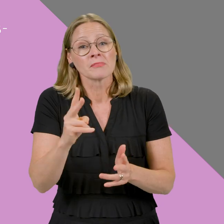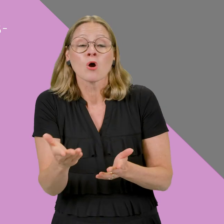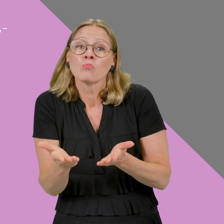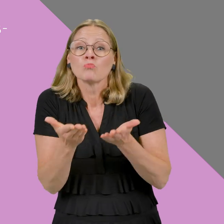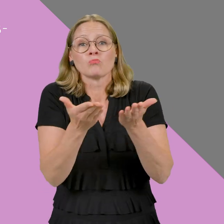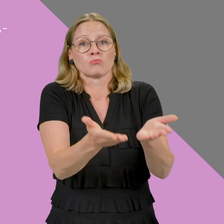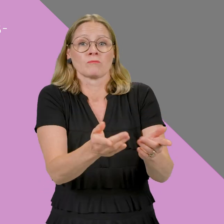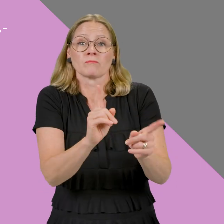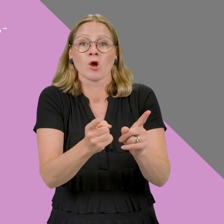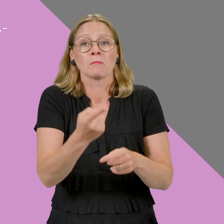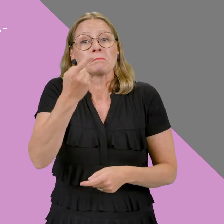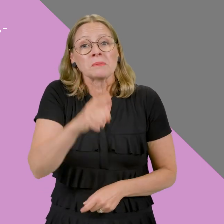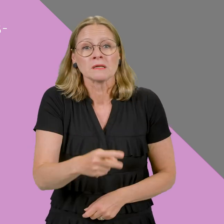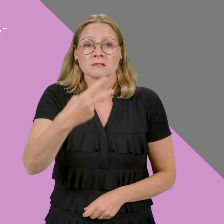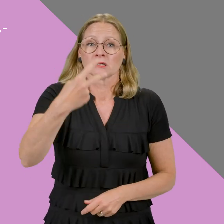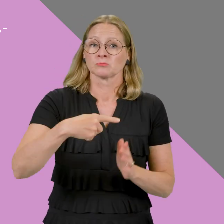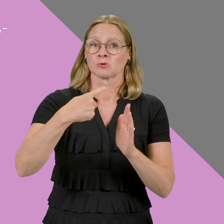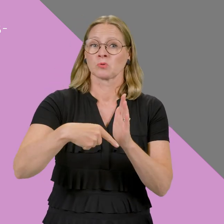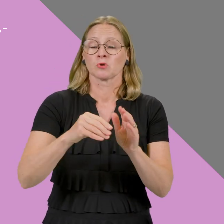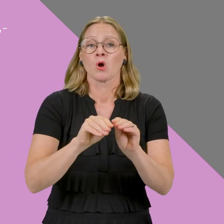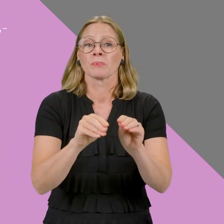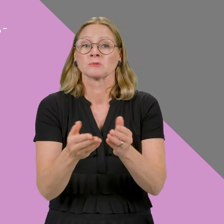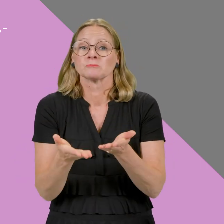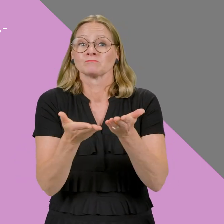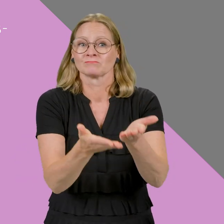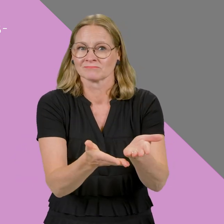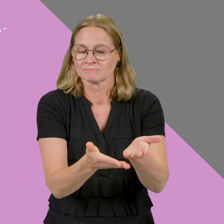tai heille myönnetään vain kertaluonteinen 20 tunnin opetuskokonaisuus.